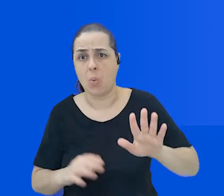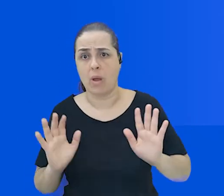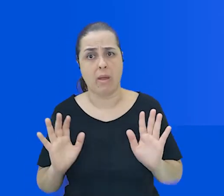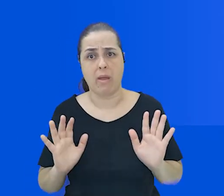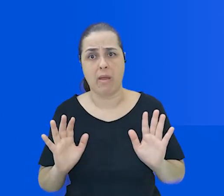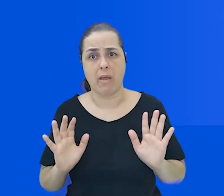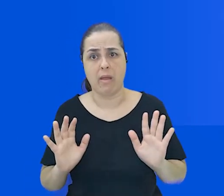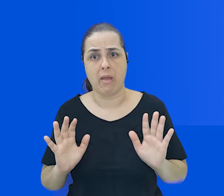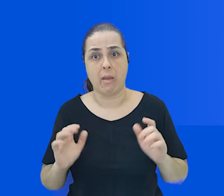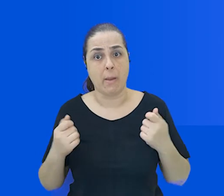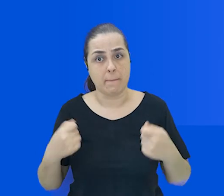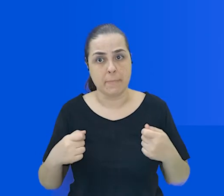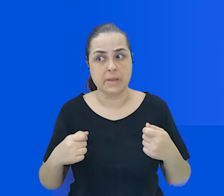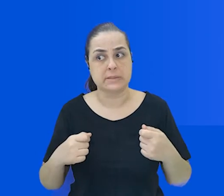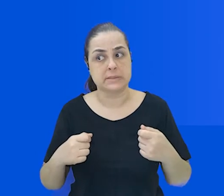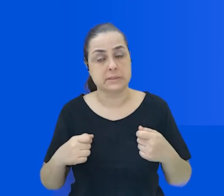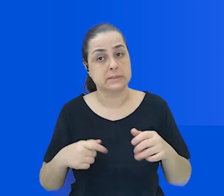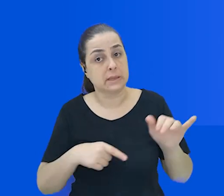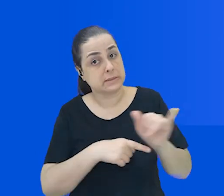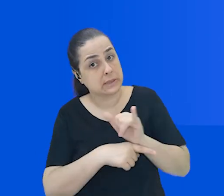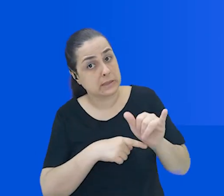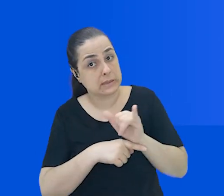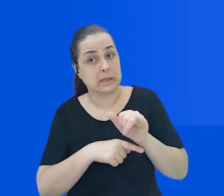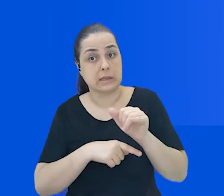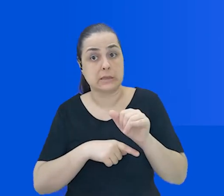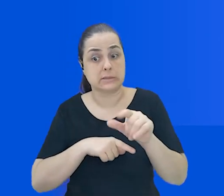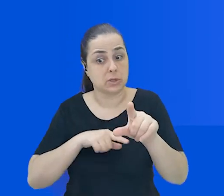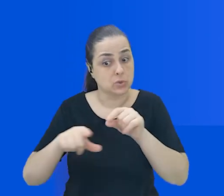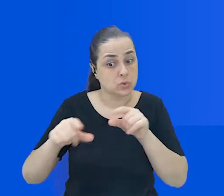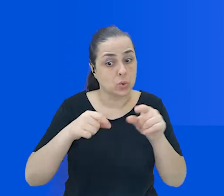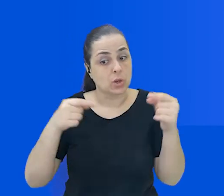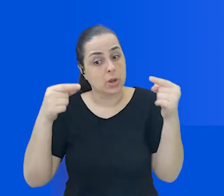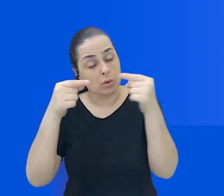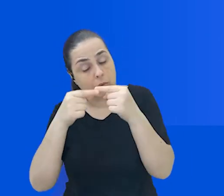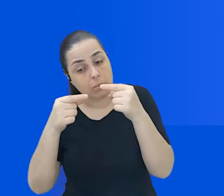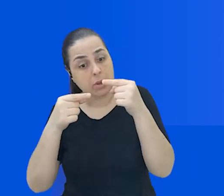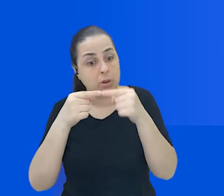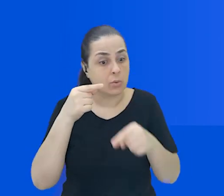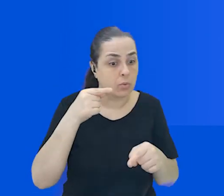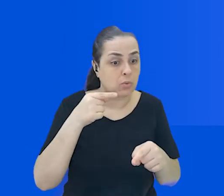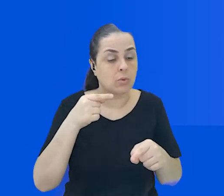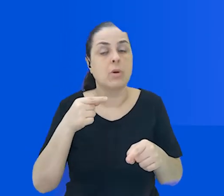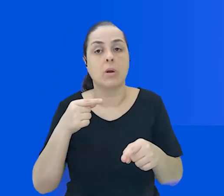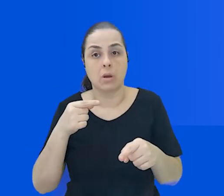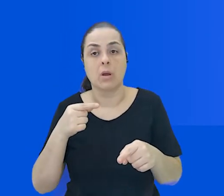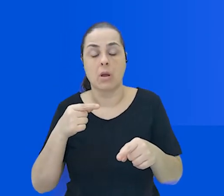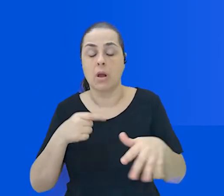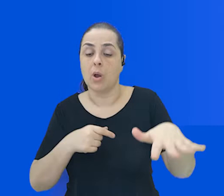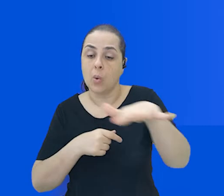Não é a falta de filtro, mas é utilizar a emoção para, de alguma maneira, negociar com o ambiente,